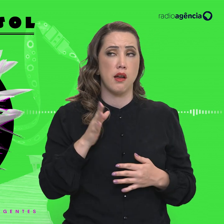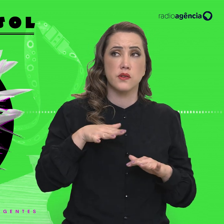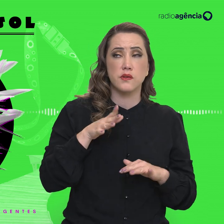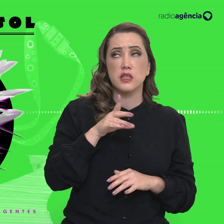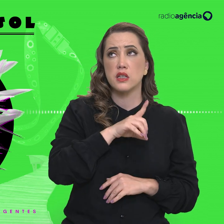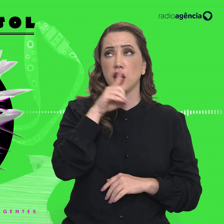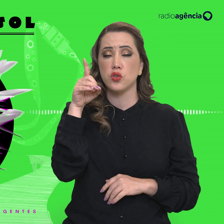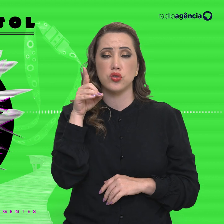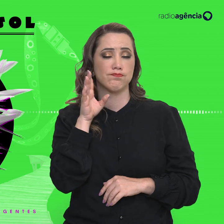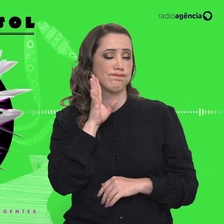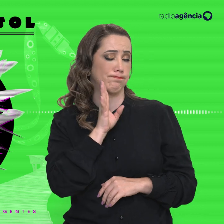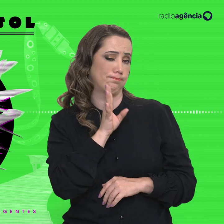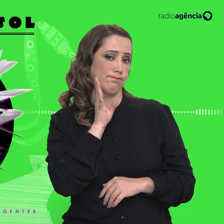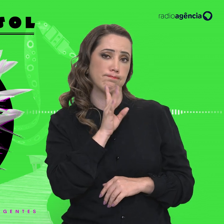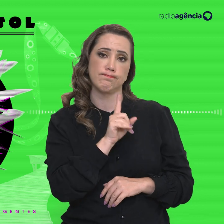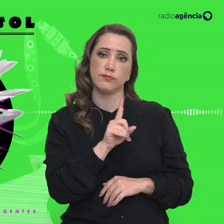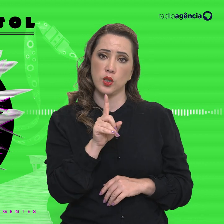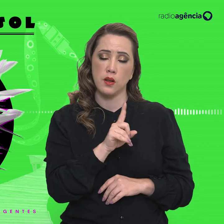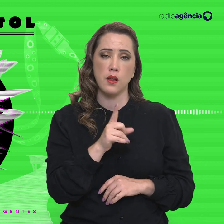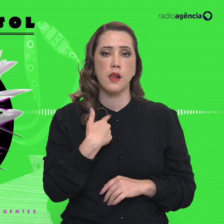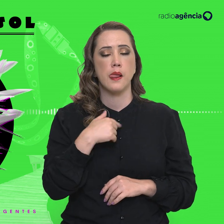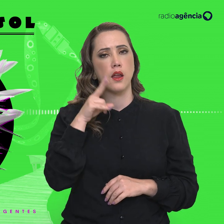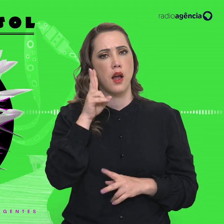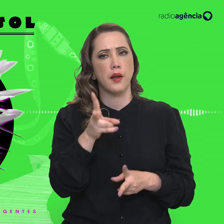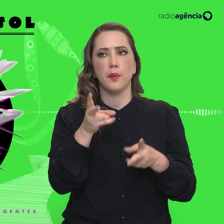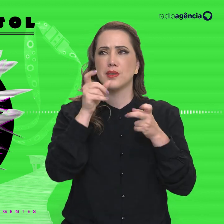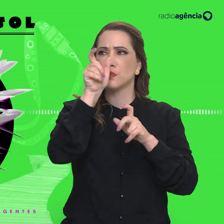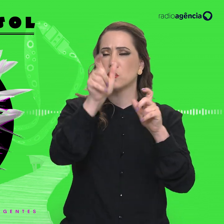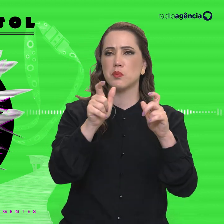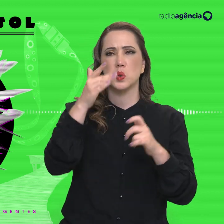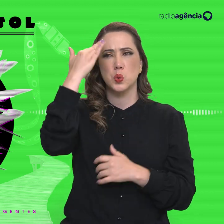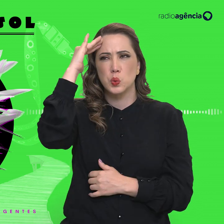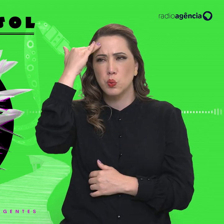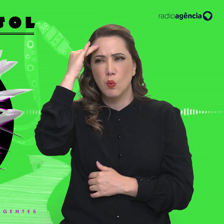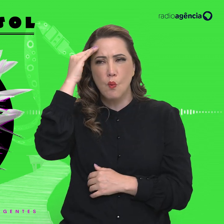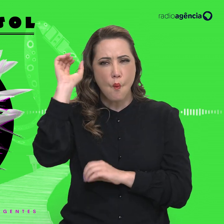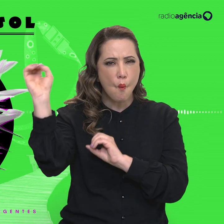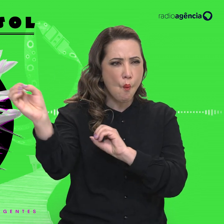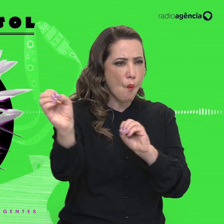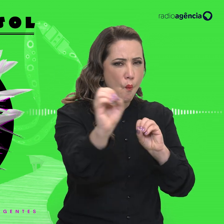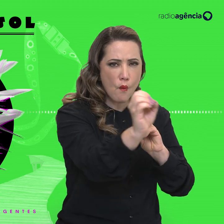eu tenho a sensação que ninguém me entende e eu não entendo ninguém. E isso é um pouco angustiante.